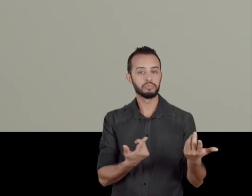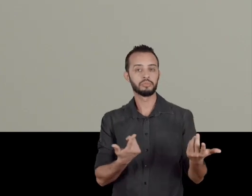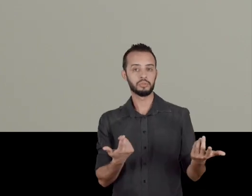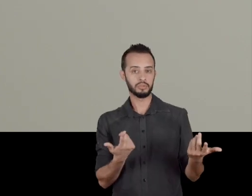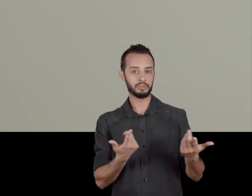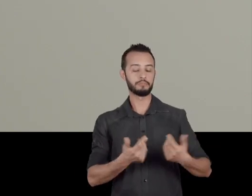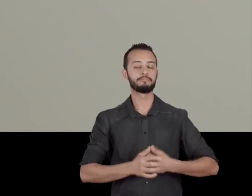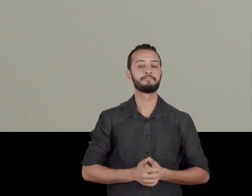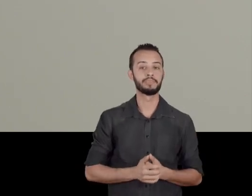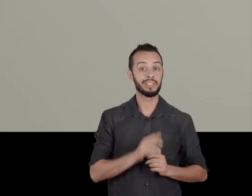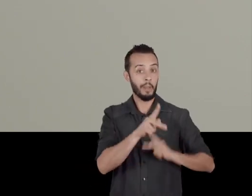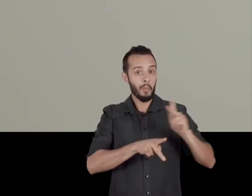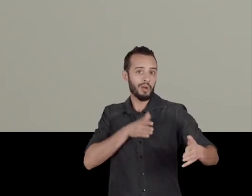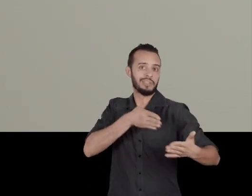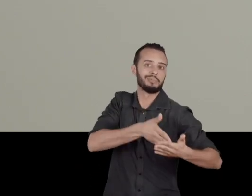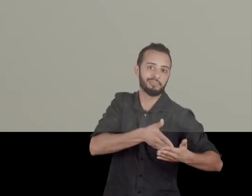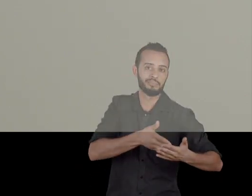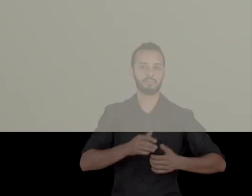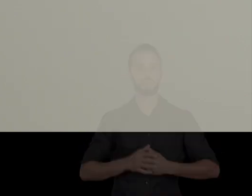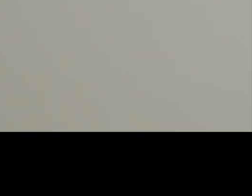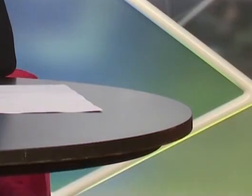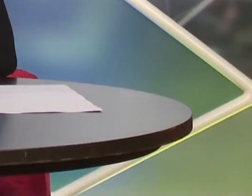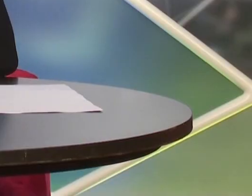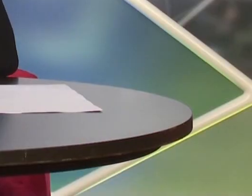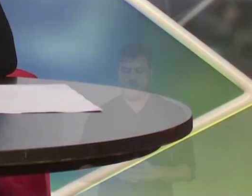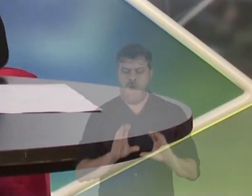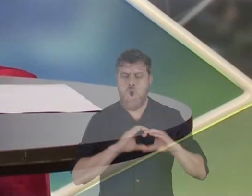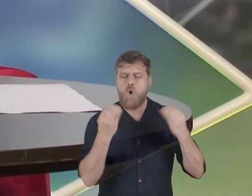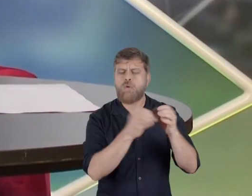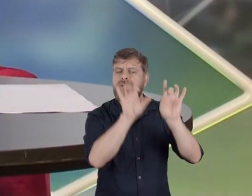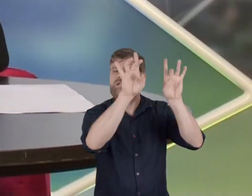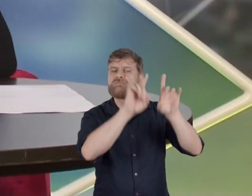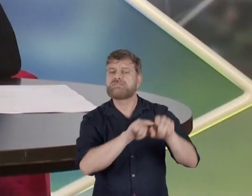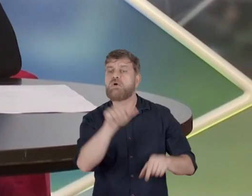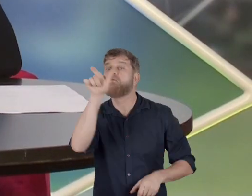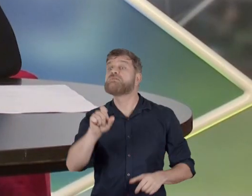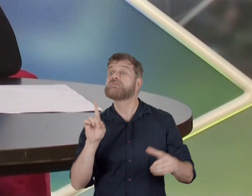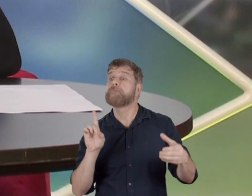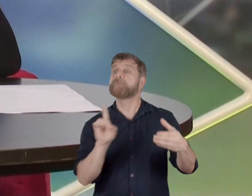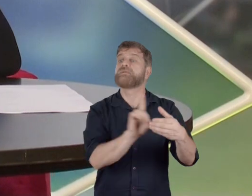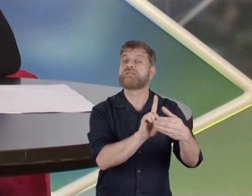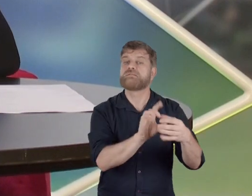em locais que não são de acesso a todos. A que comunidade específica você pertence?